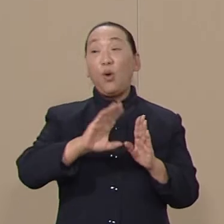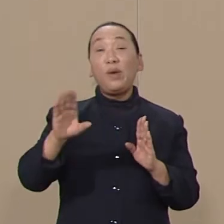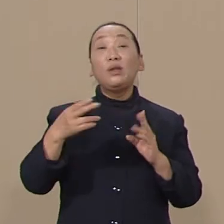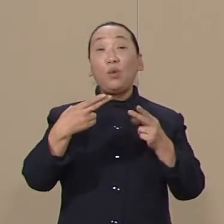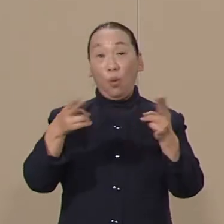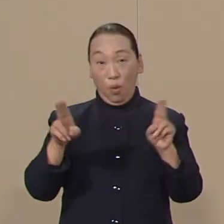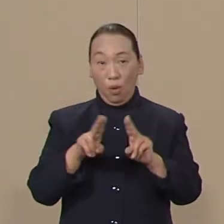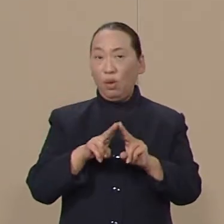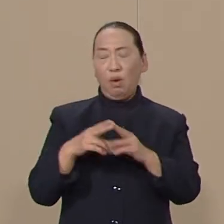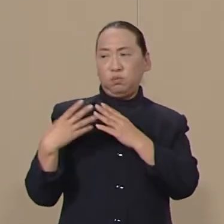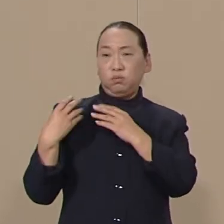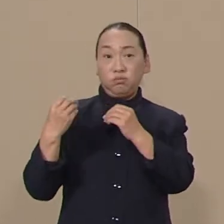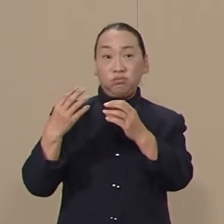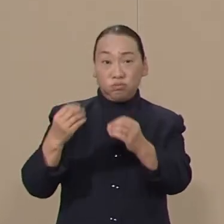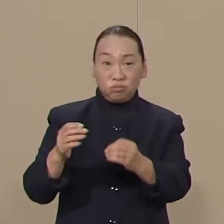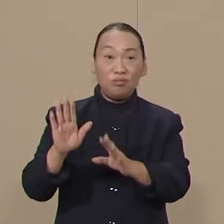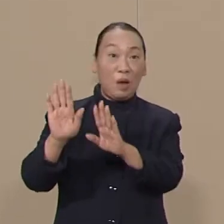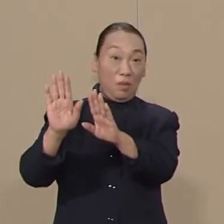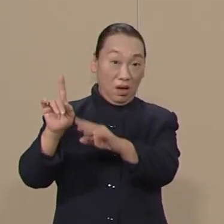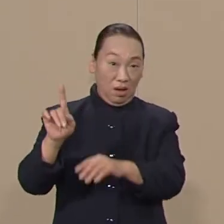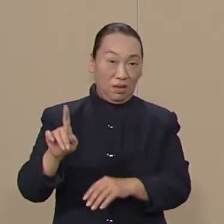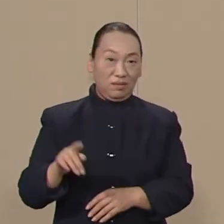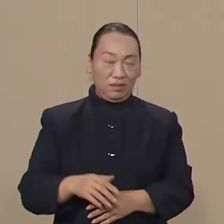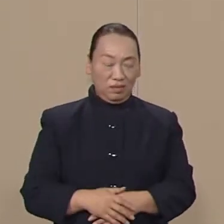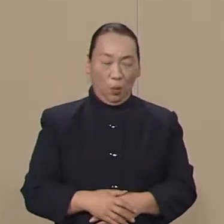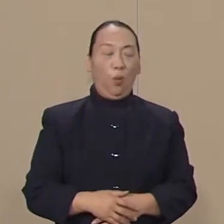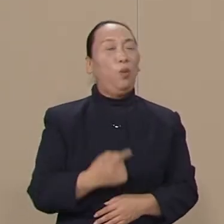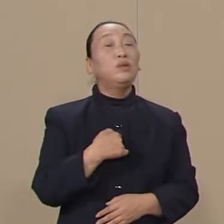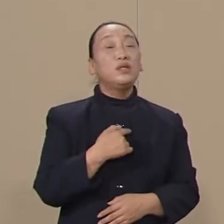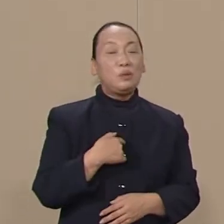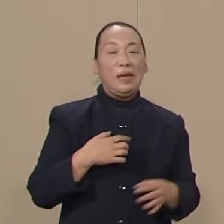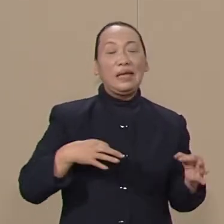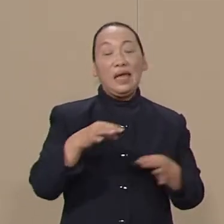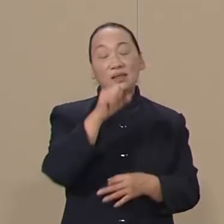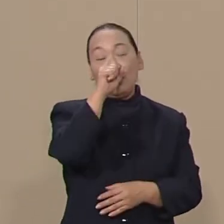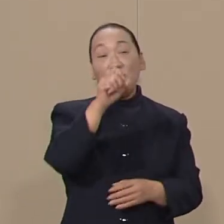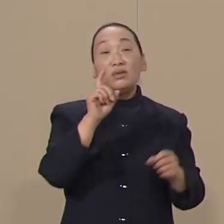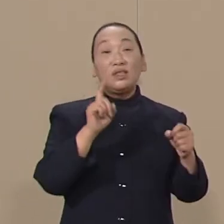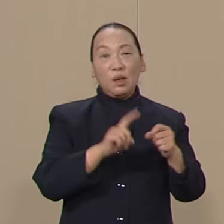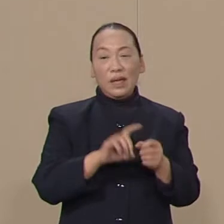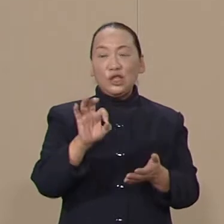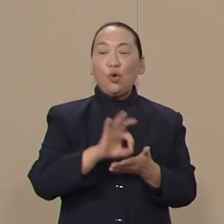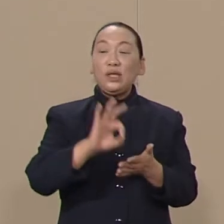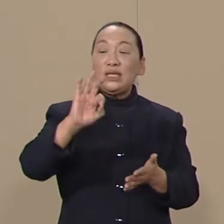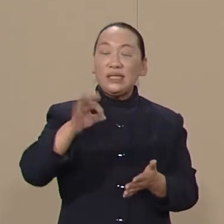ですから 私は経済をよくするためには 消費税増税を撤回をすること